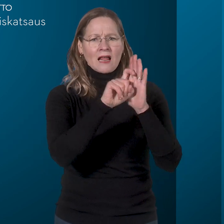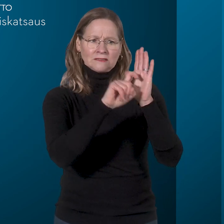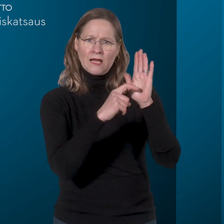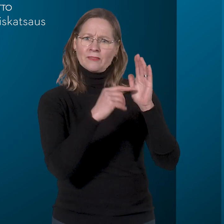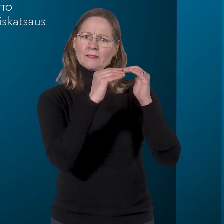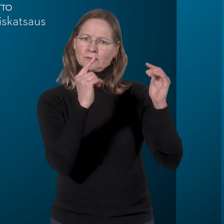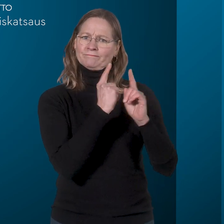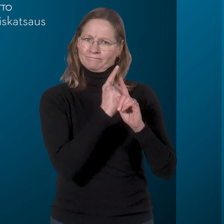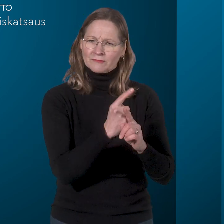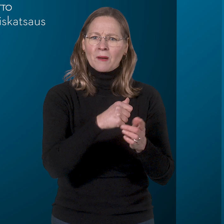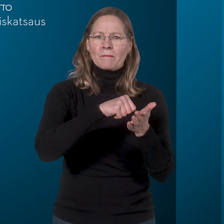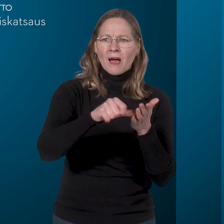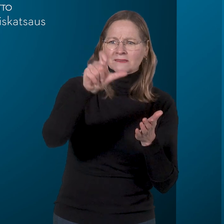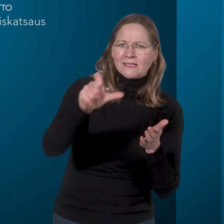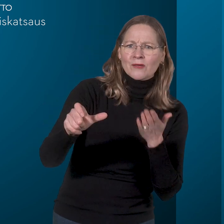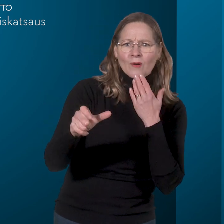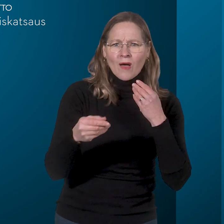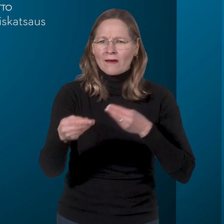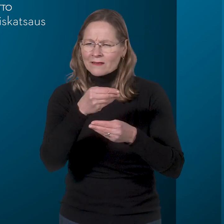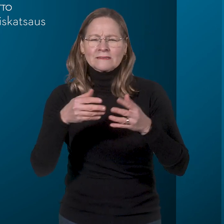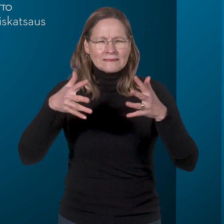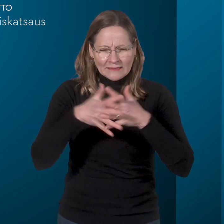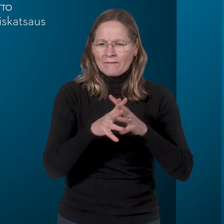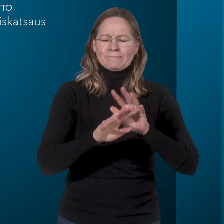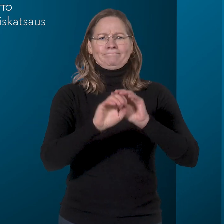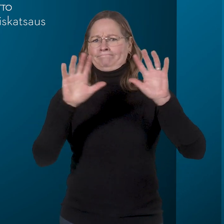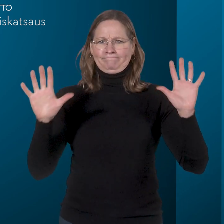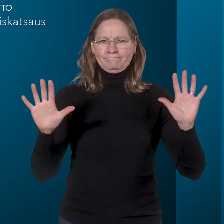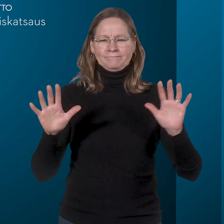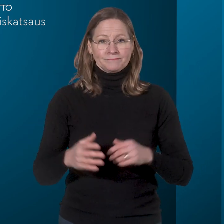selkiytettäisiin lainsäädännön tasolla.